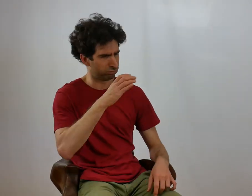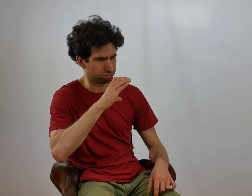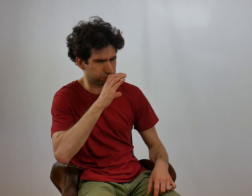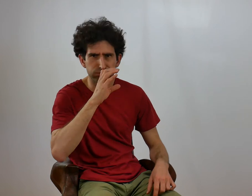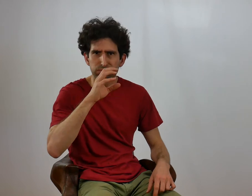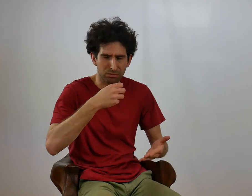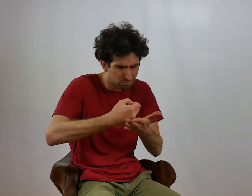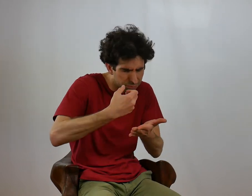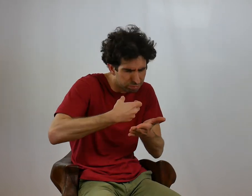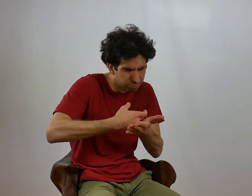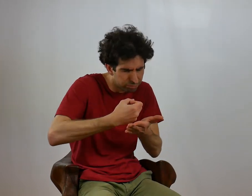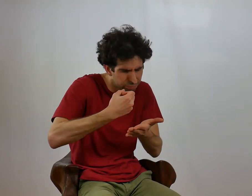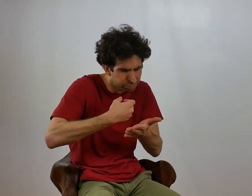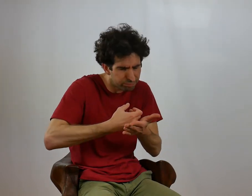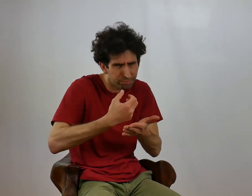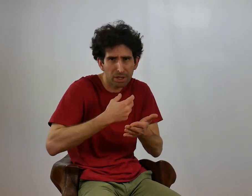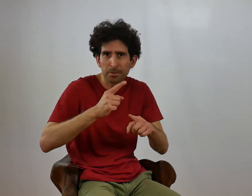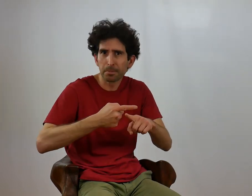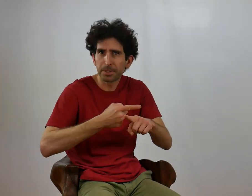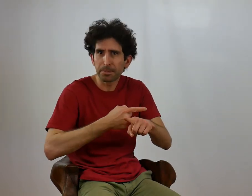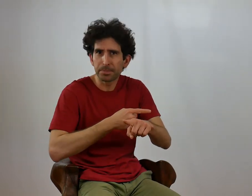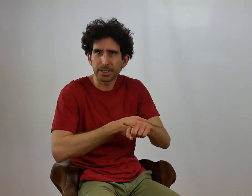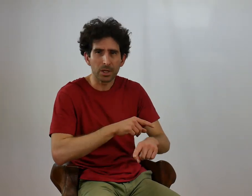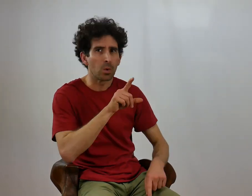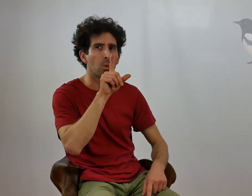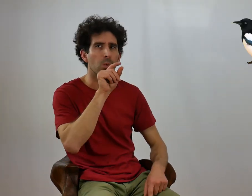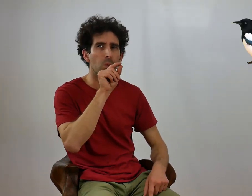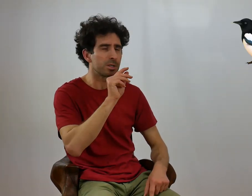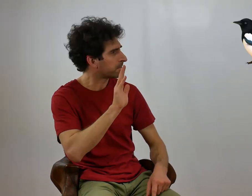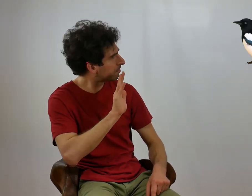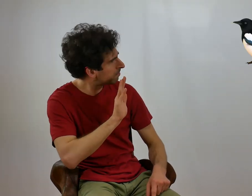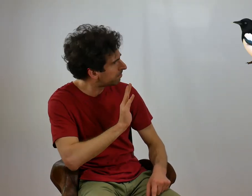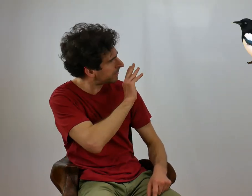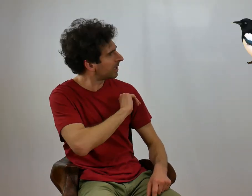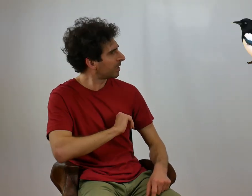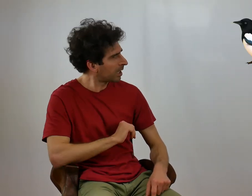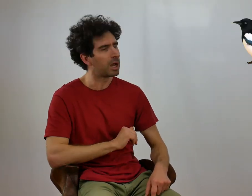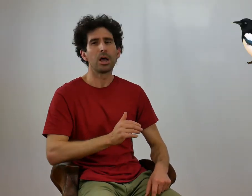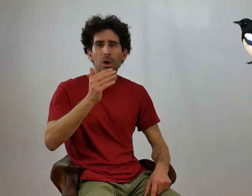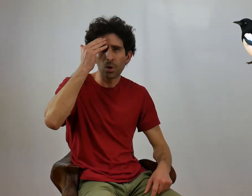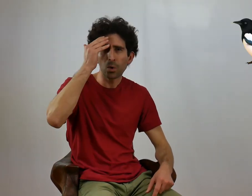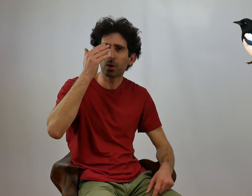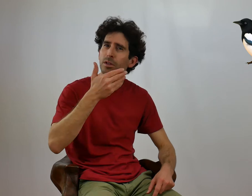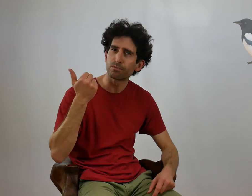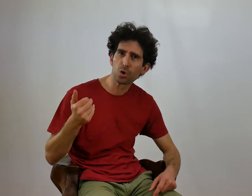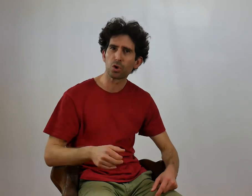Par curiosité, vous vous renseignez et, petit à petit, vous connaissez mieux cet oiseau.